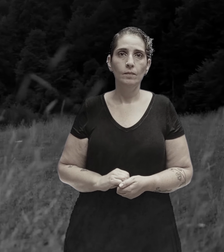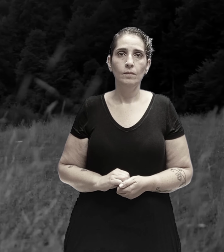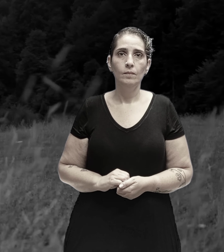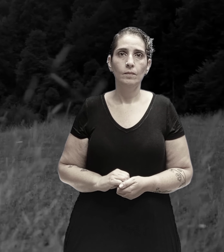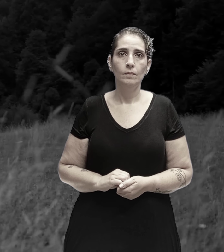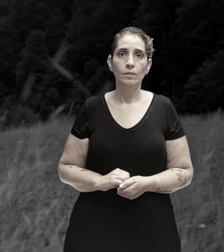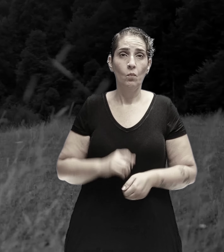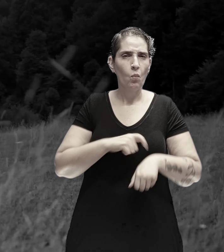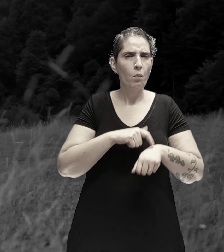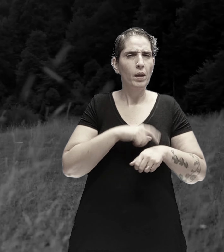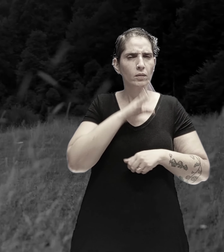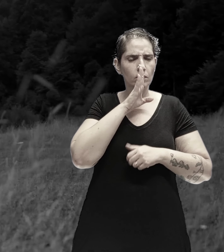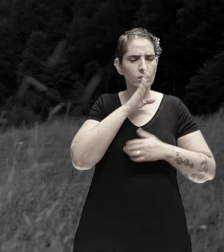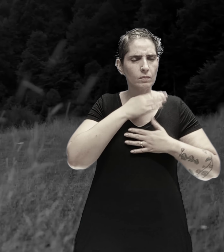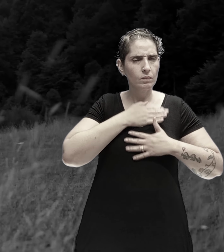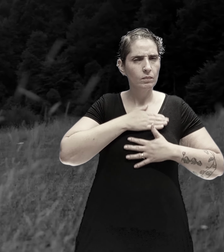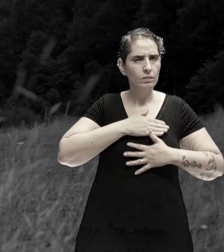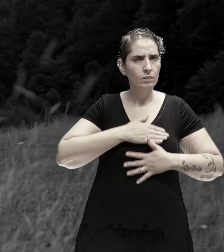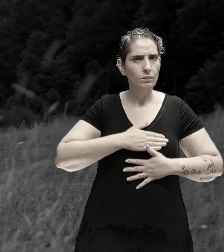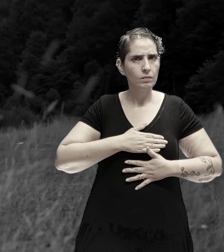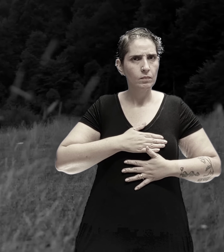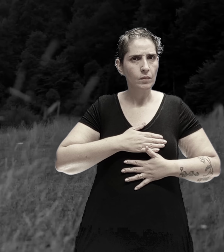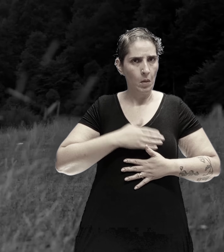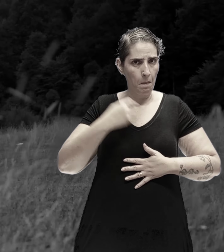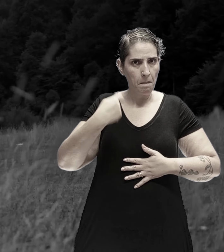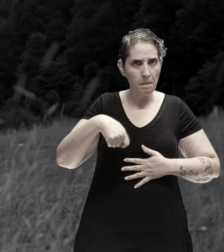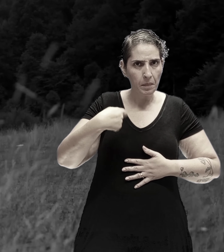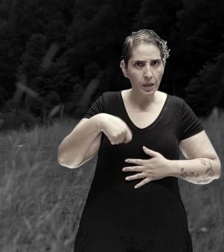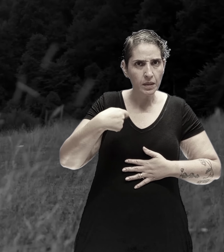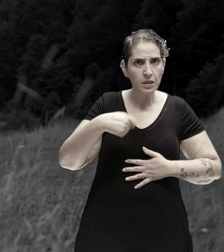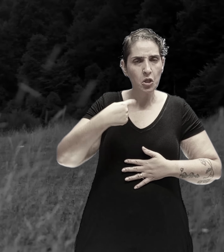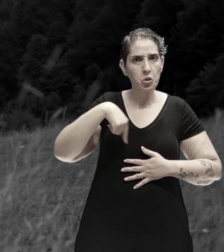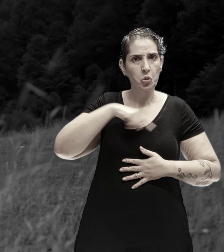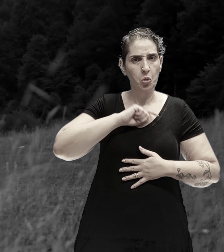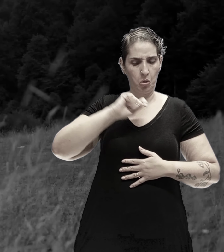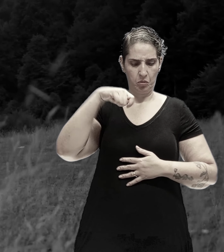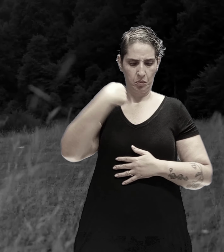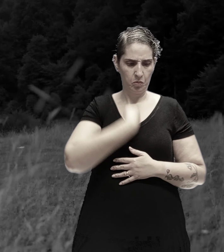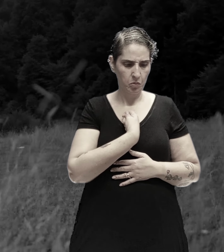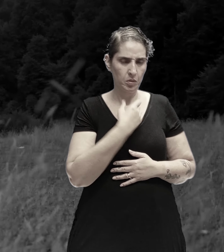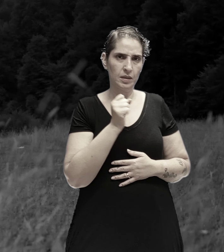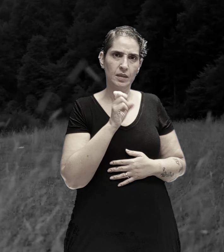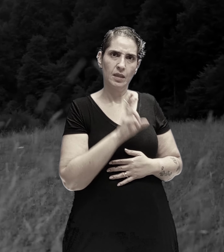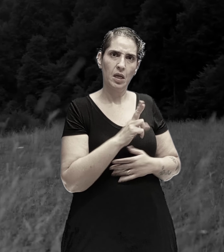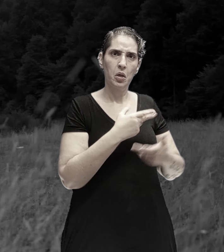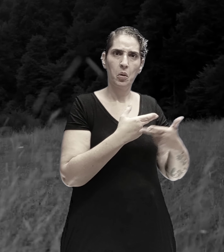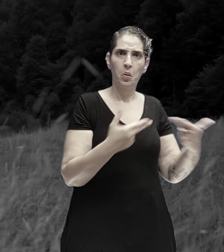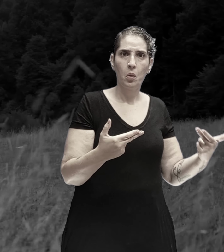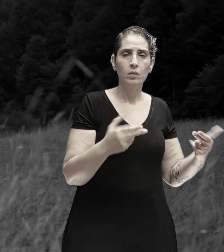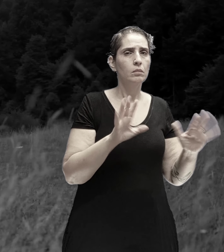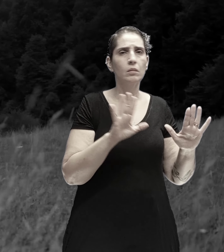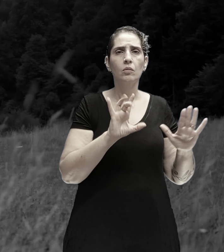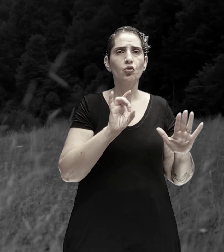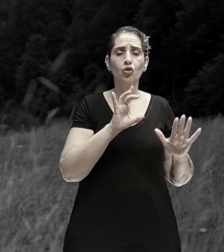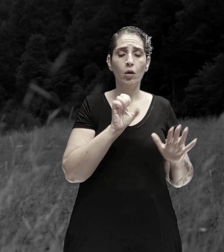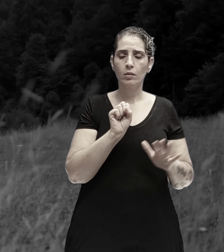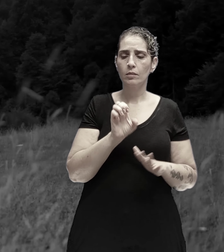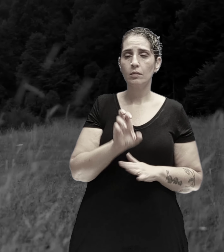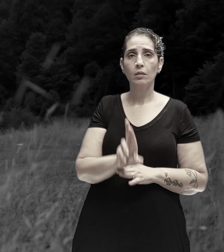No silêncio. Não há necessidade de ser algo ou alguém, apenas o ser